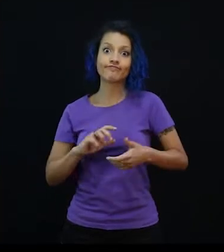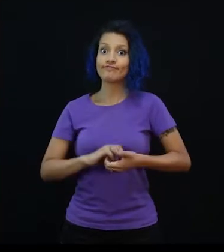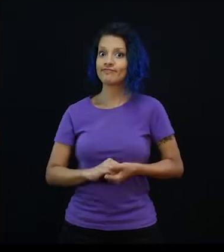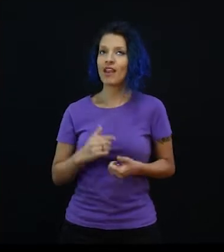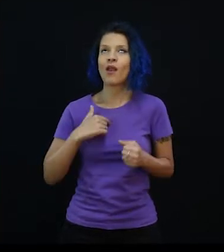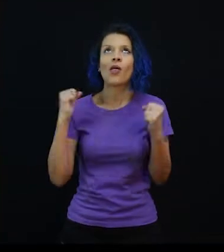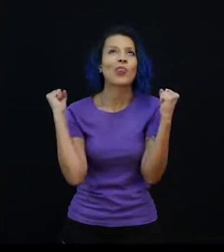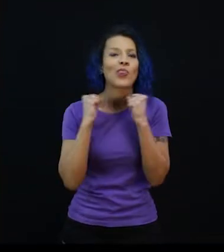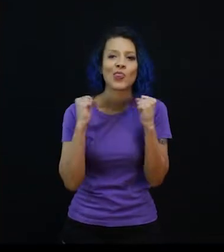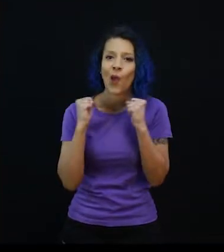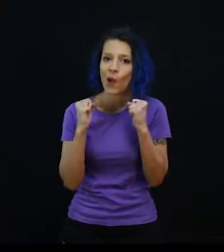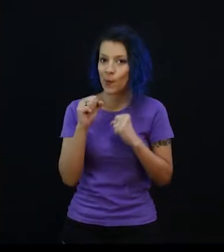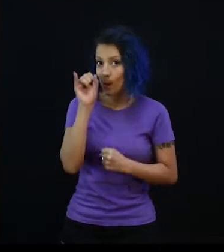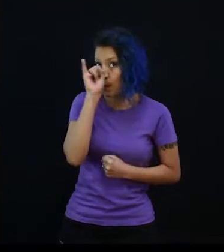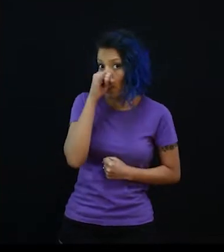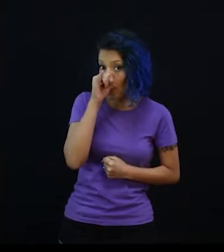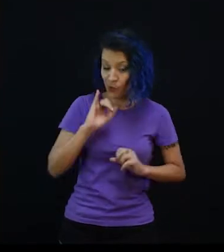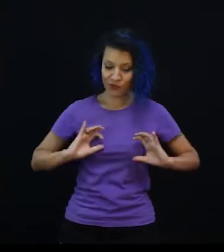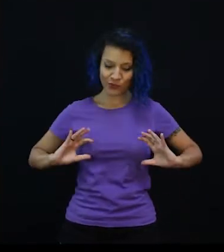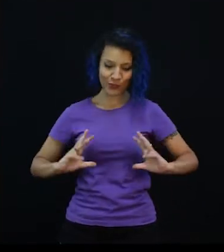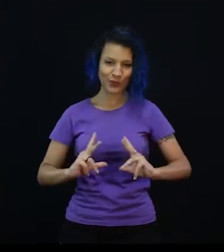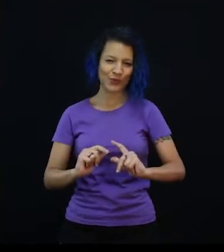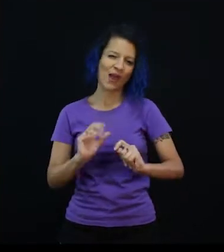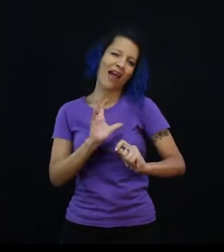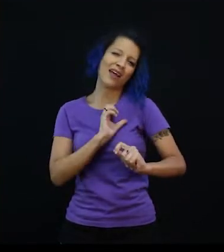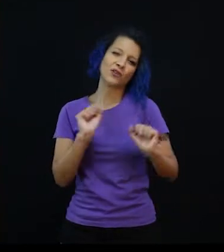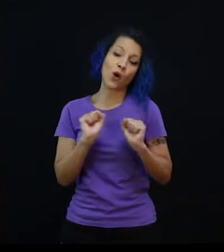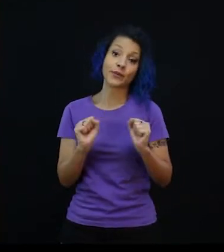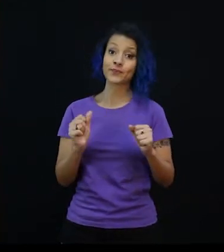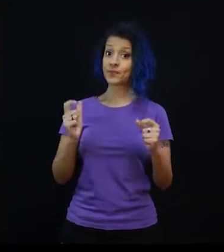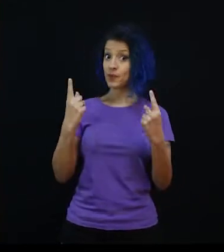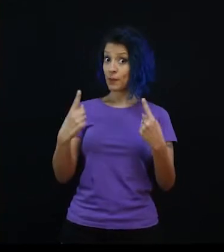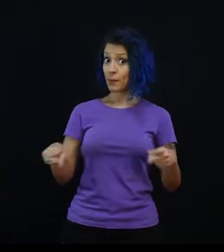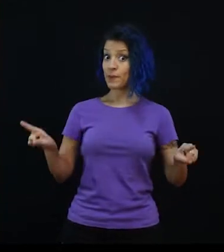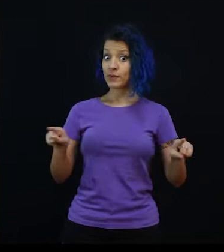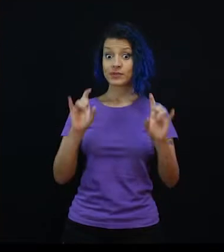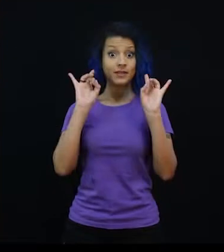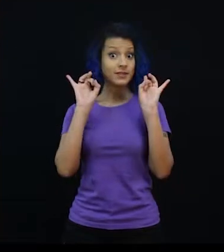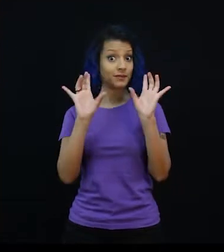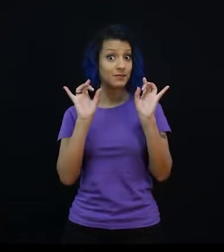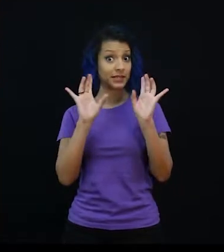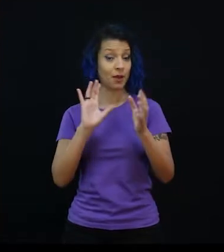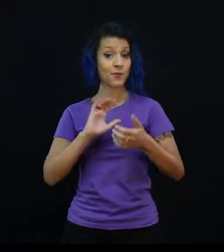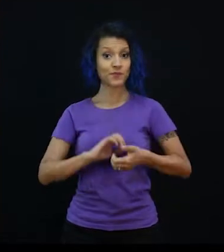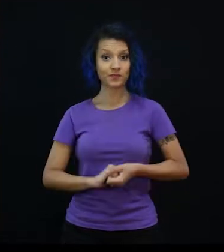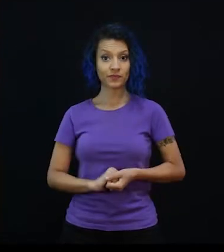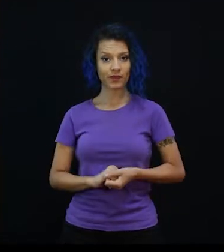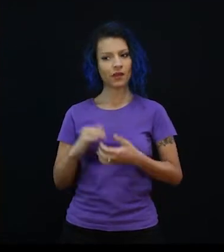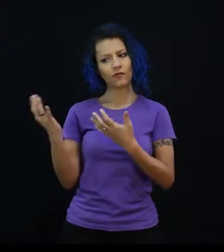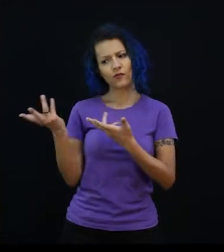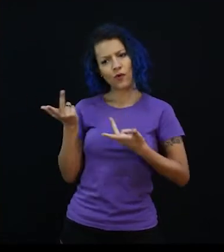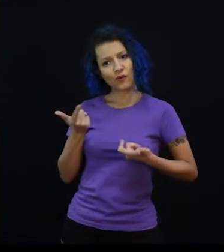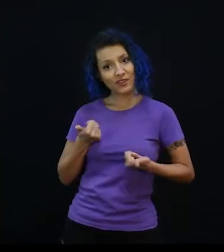Eu adoro, adoro esses porcos. E tem uma música muito especial para eles. E tenho uma convidada,